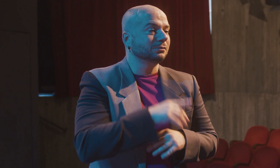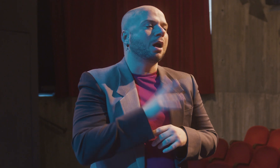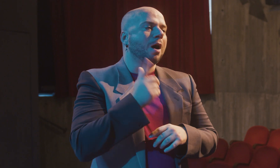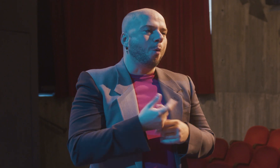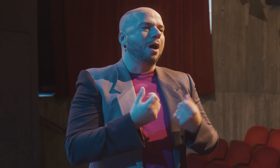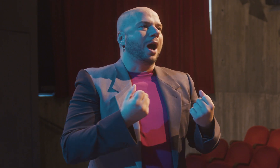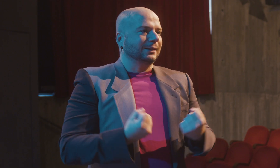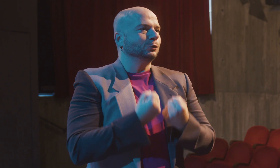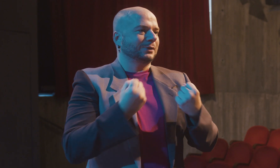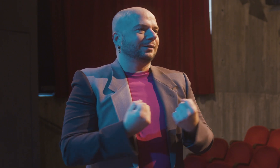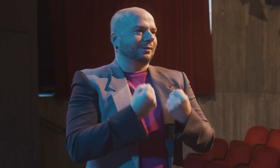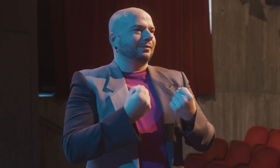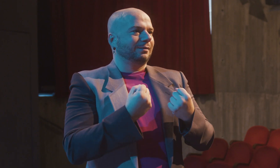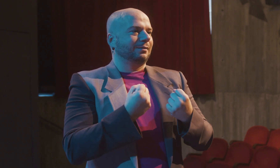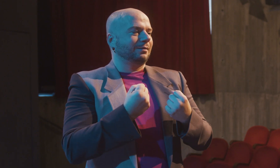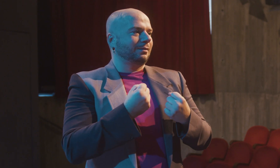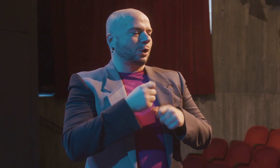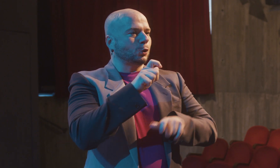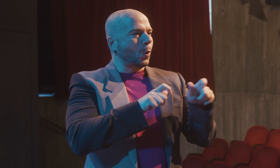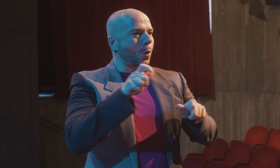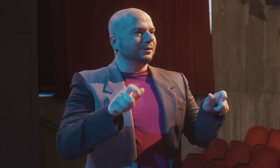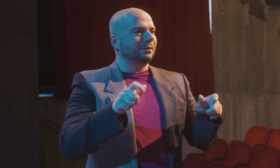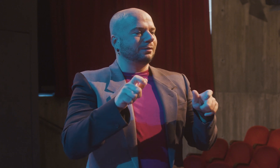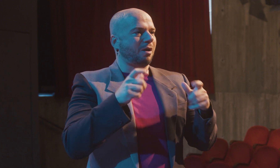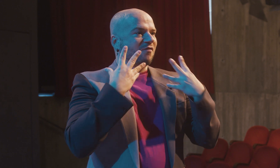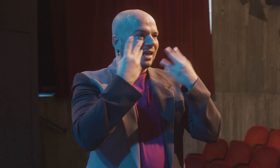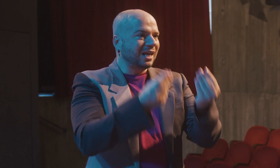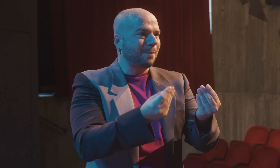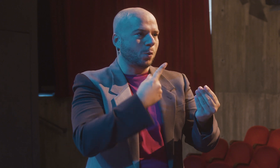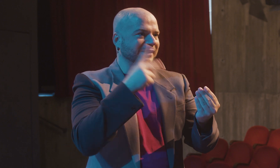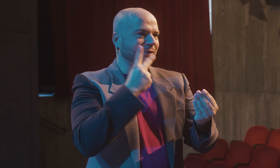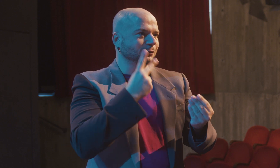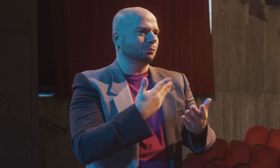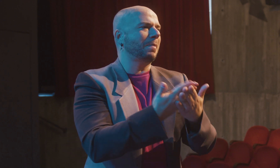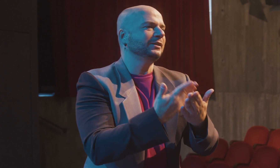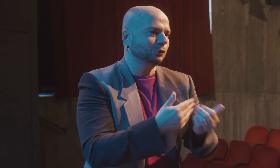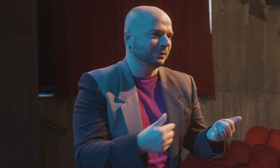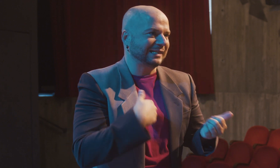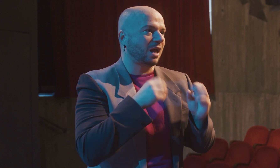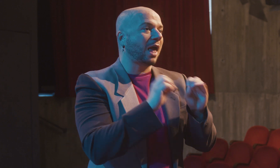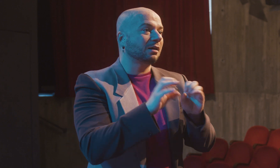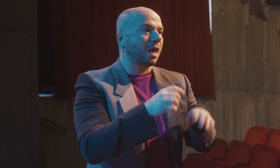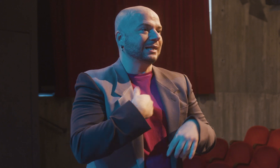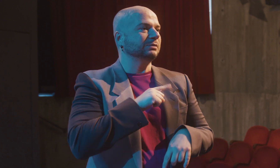Es ist immer ziemlich viel Arbeit abzugleichen, wie die Leute mich wahrnehmen und verstehen. Ich versuche dabei auch viel aufzuklären.